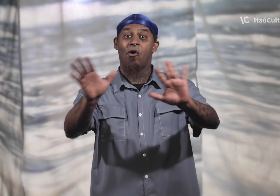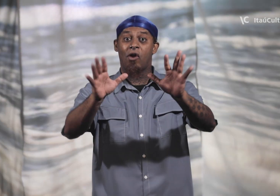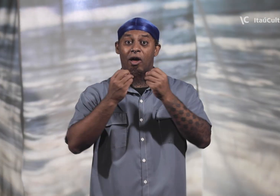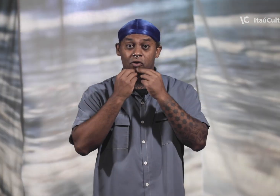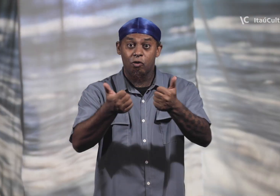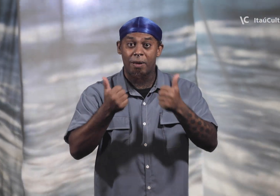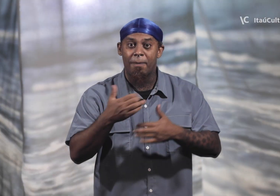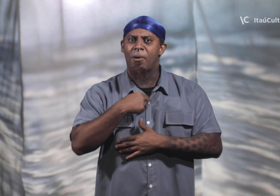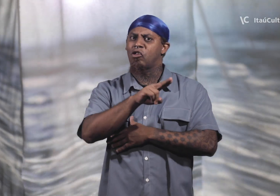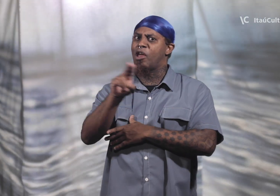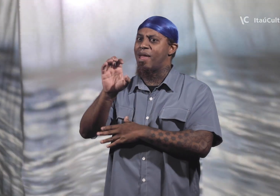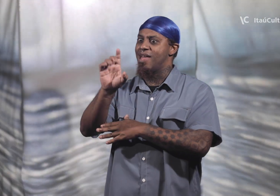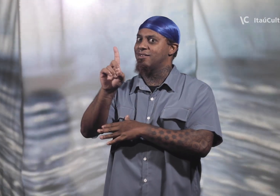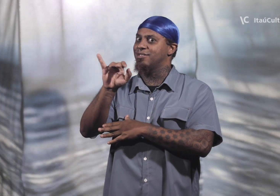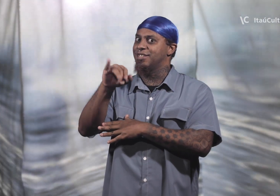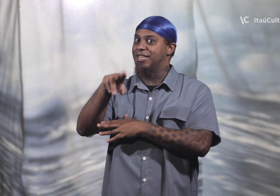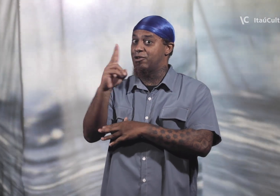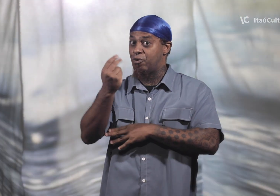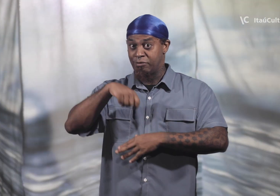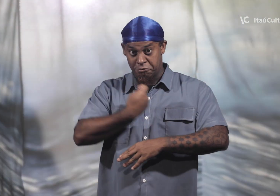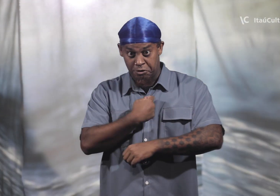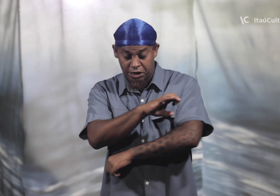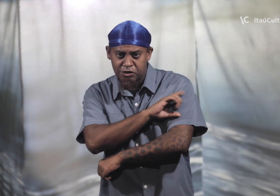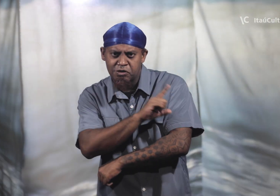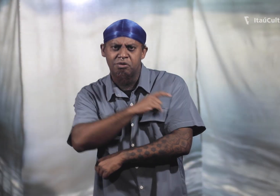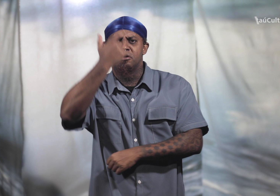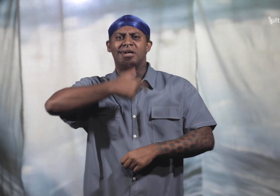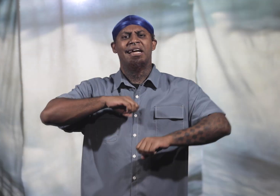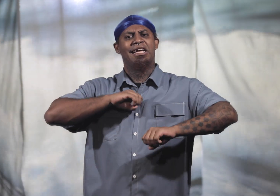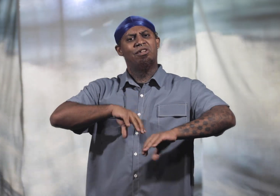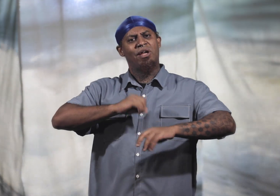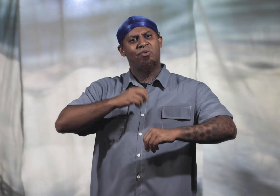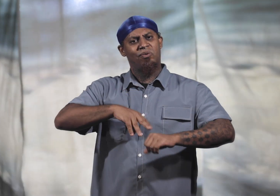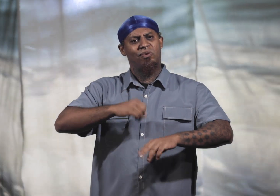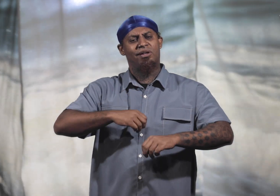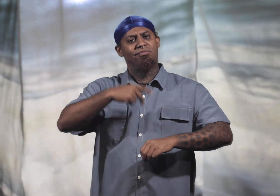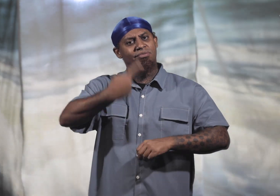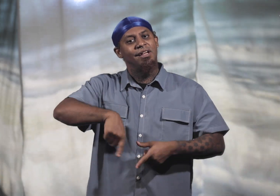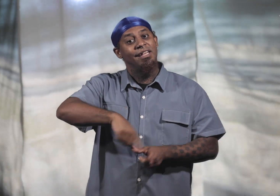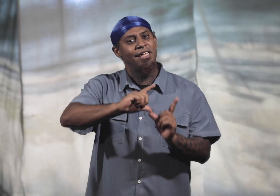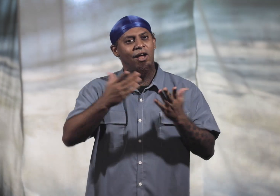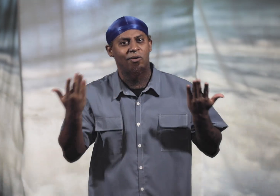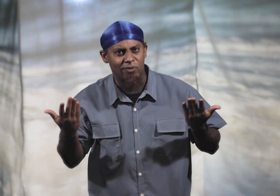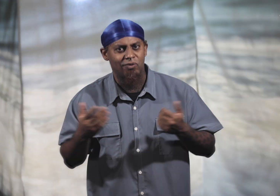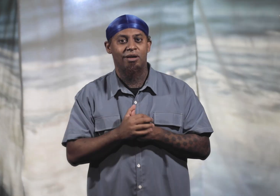Olá, tudo bem? Meu nome é Edinho, sou educador surdo aqui no Itaú Cultural (IC)